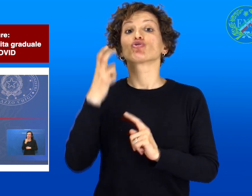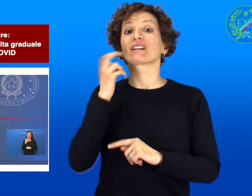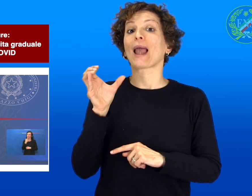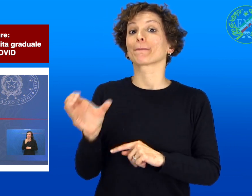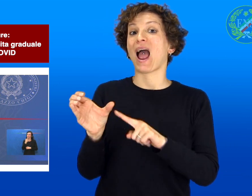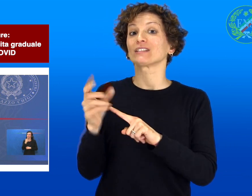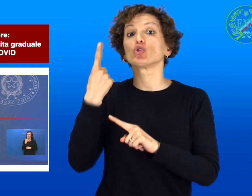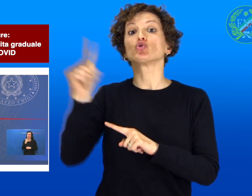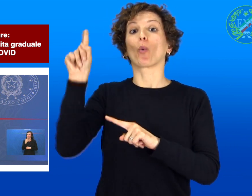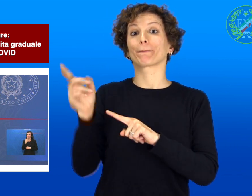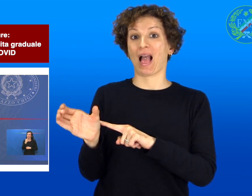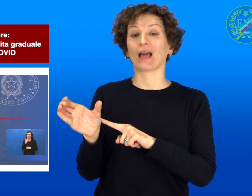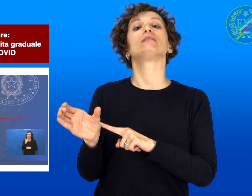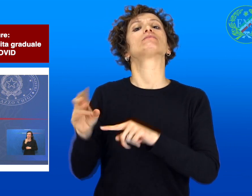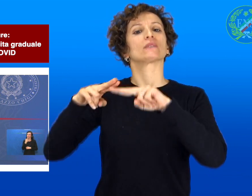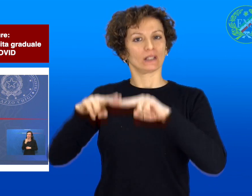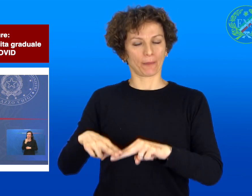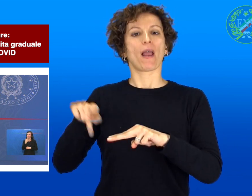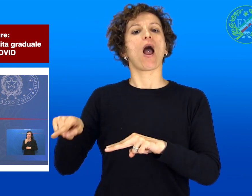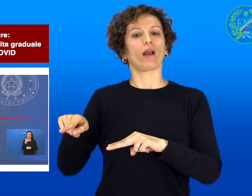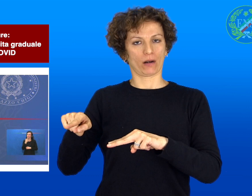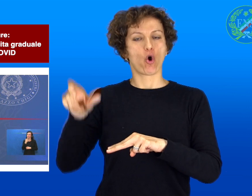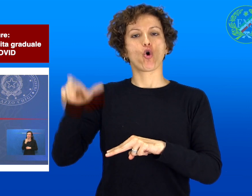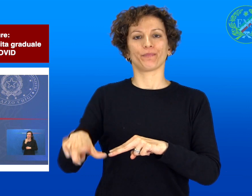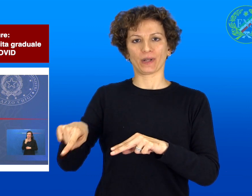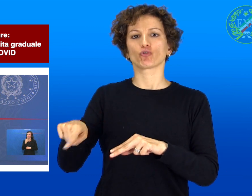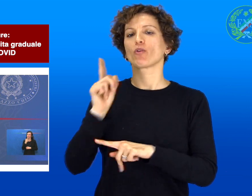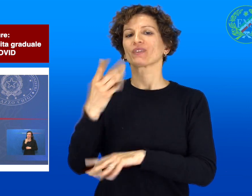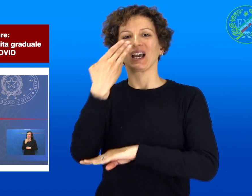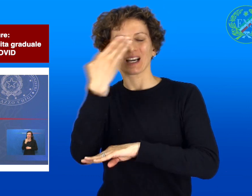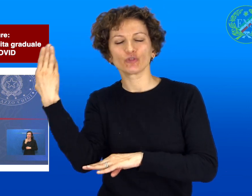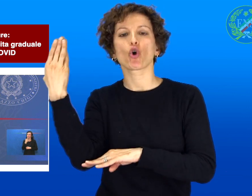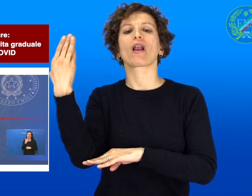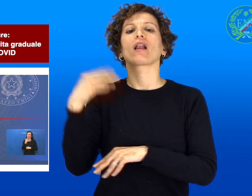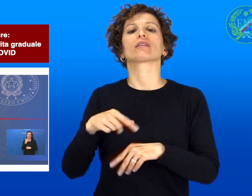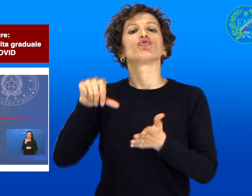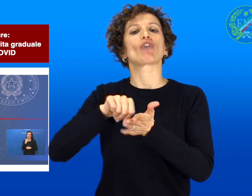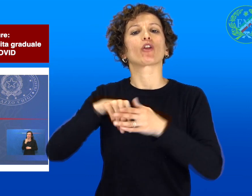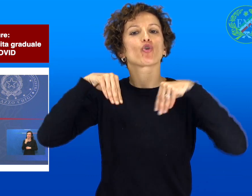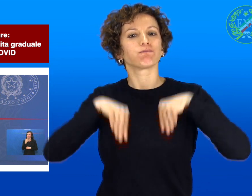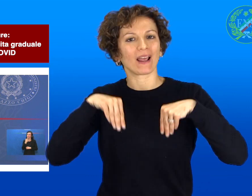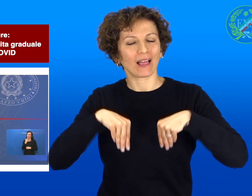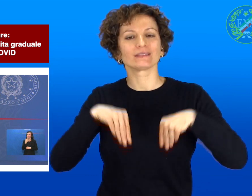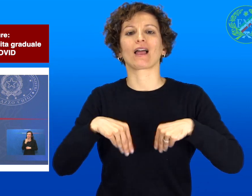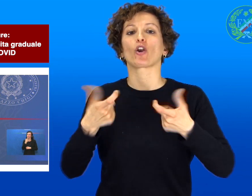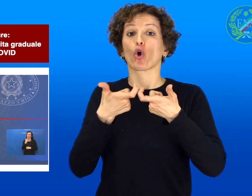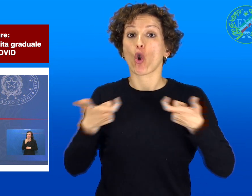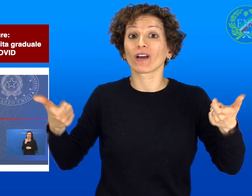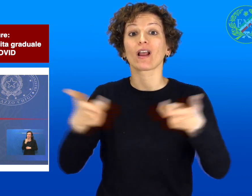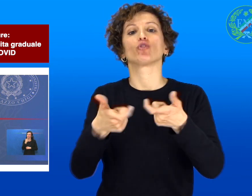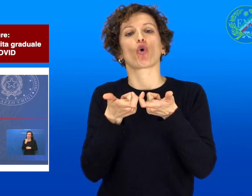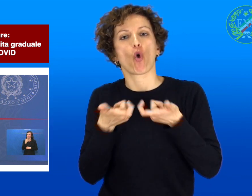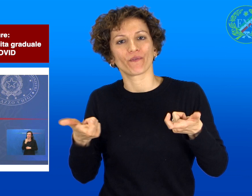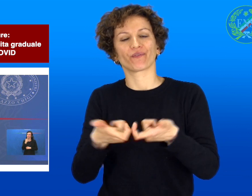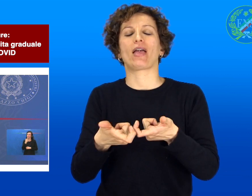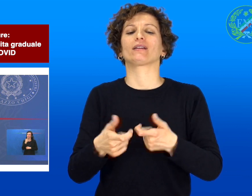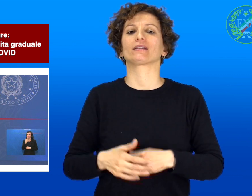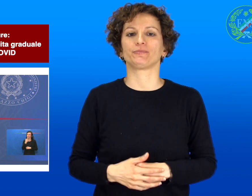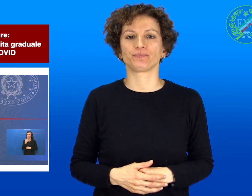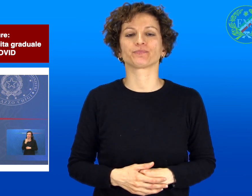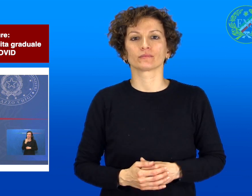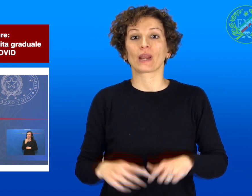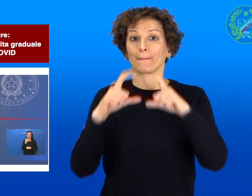N.B. il Super Green Pass resta obbligatorio , come per esempio al chiuso nei ristoranti, nei centri benessere o per partecipare a congressi o convegni.